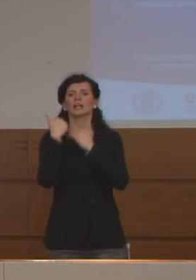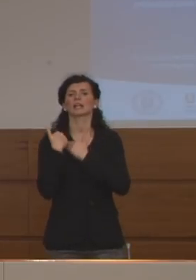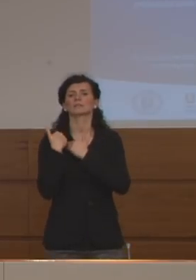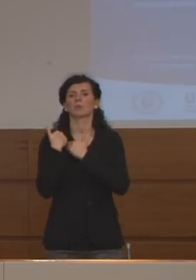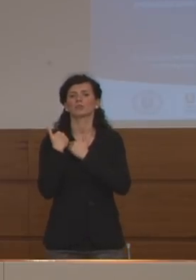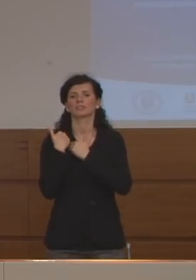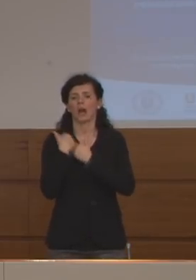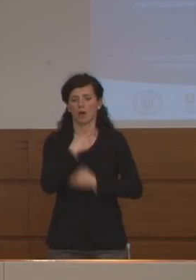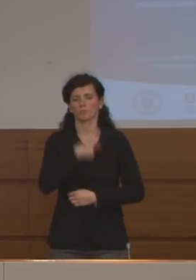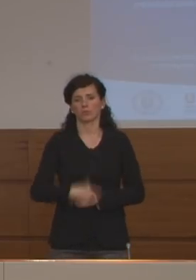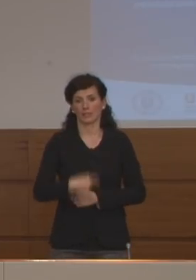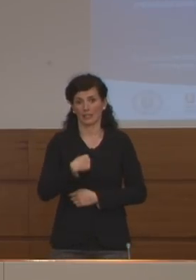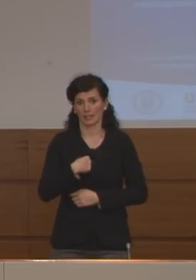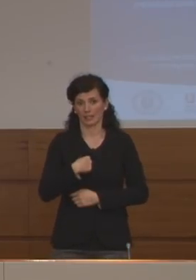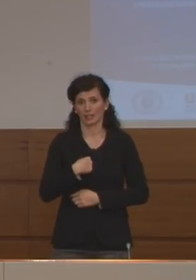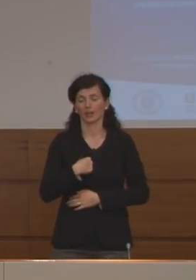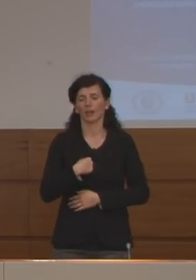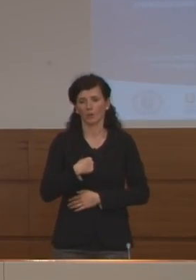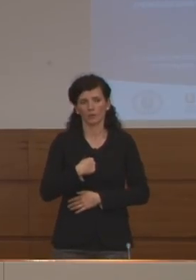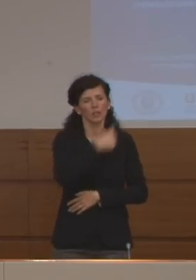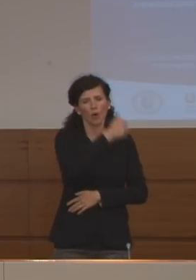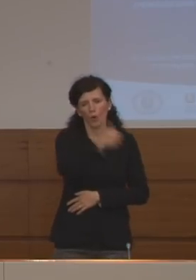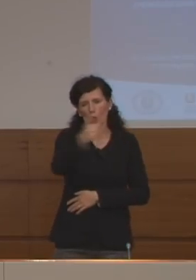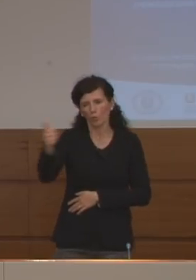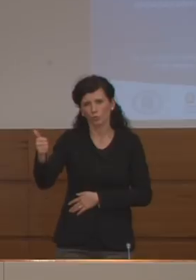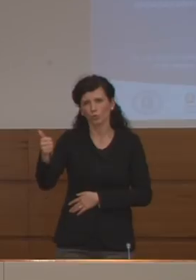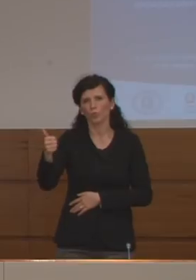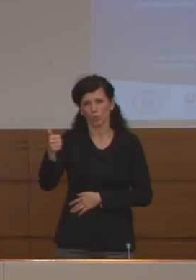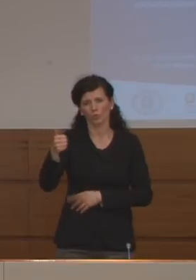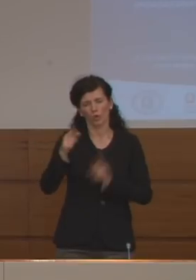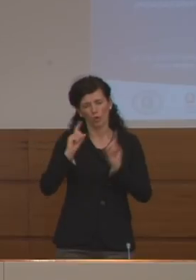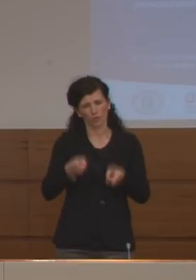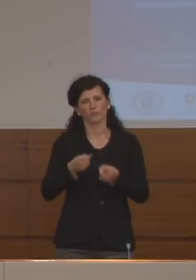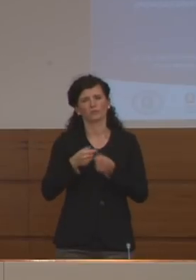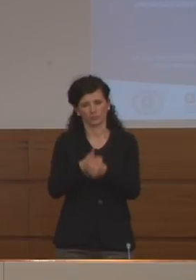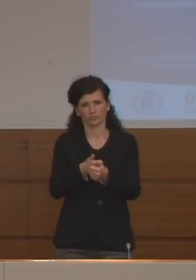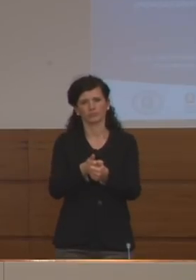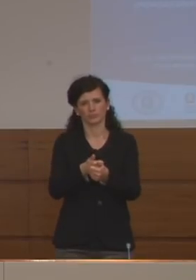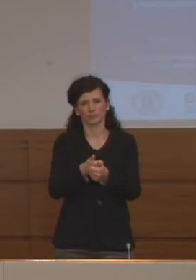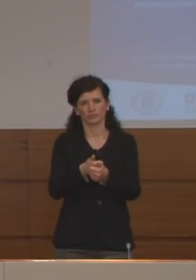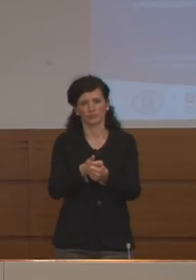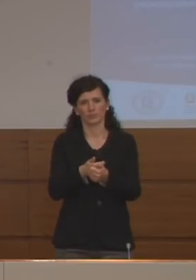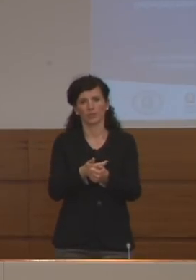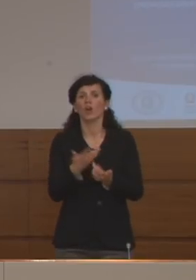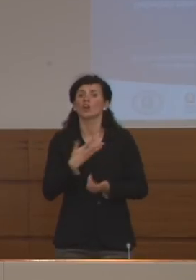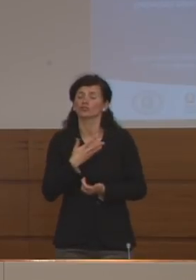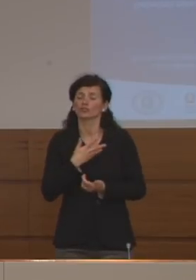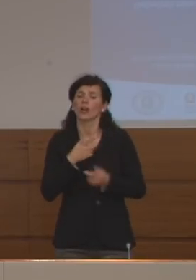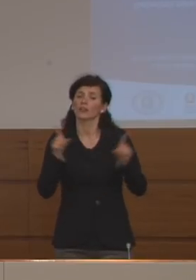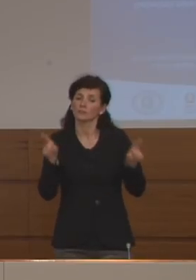Ma permettetemi anche di ricordare un paio di categorie professionali che qualche